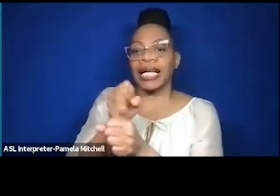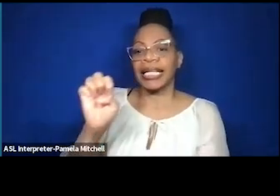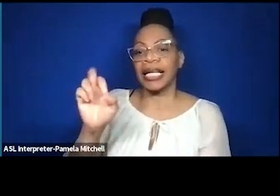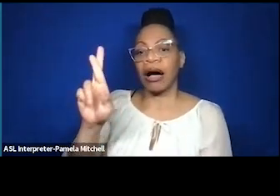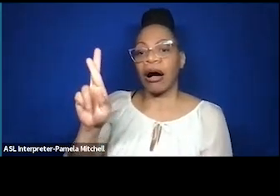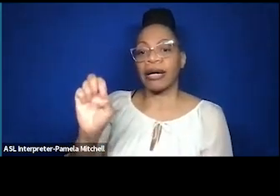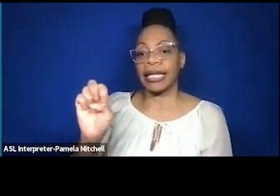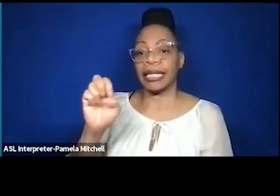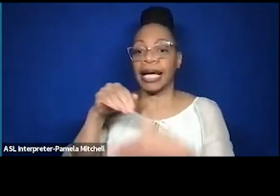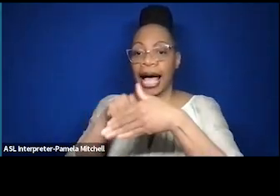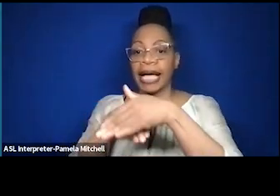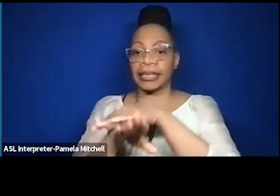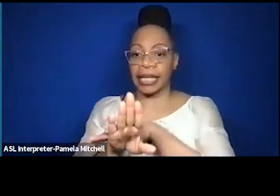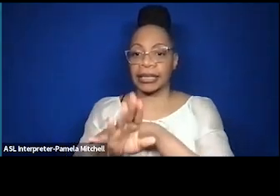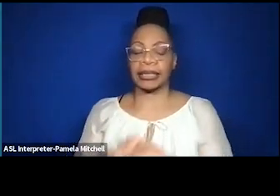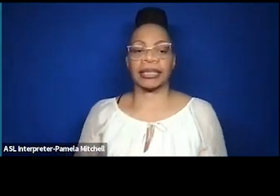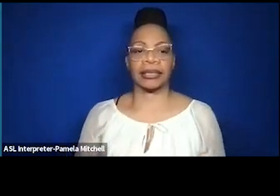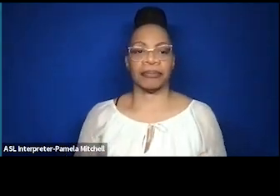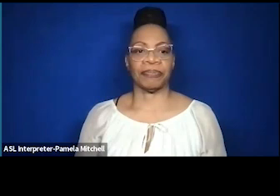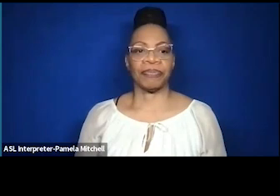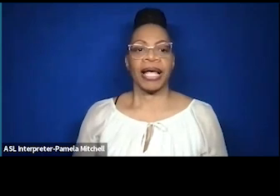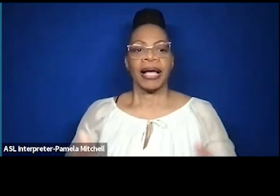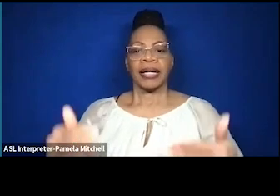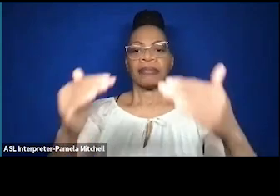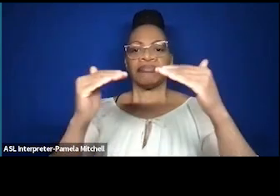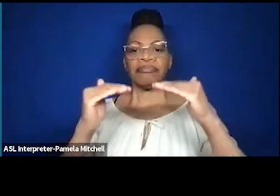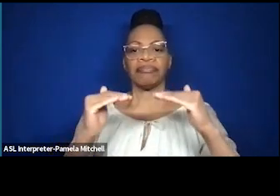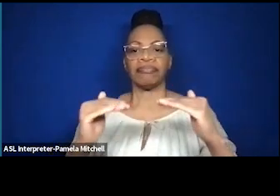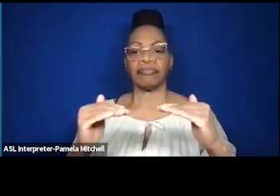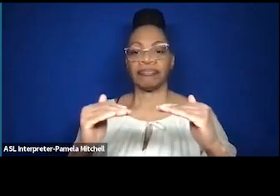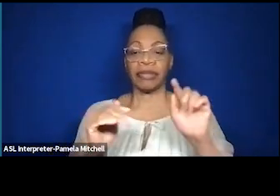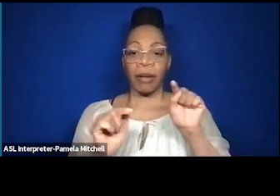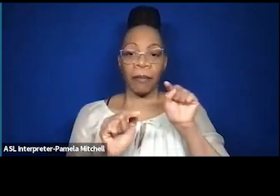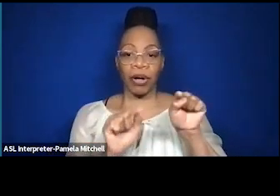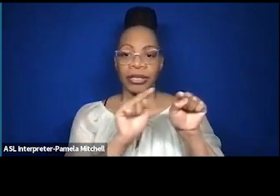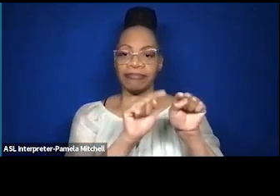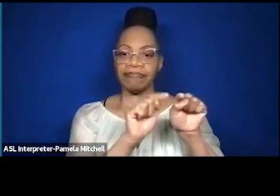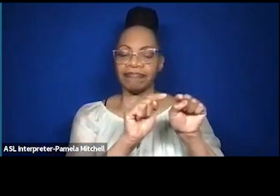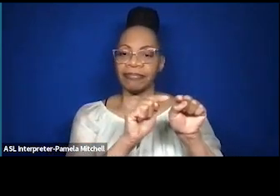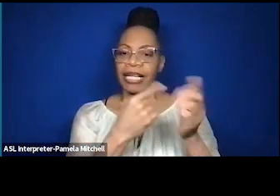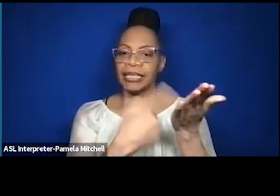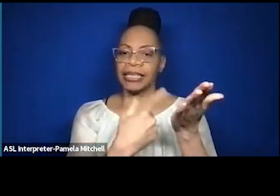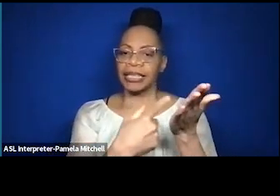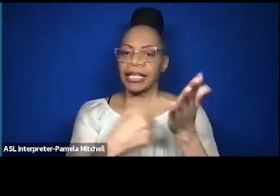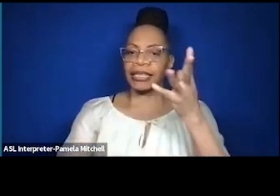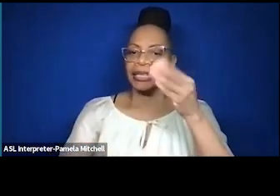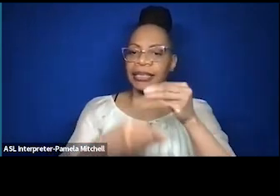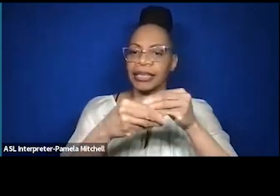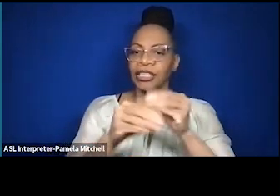Esto cubre un poco más sobre el acceso a los servicios de representantes designados